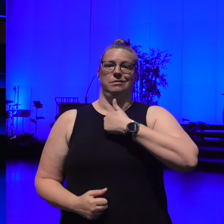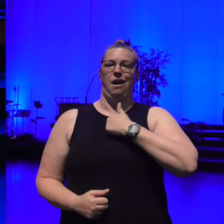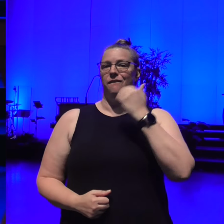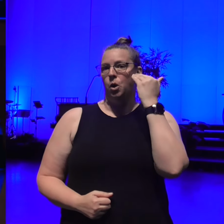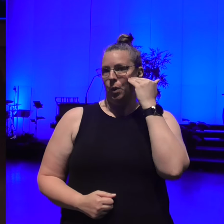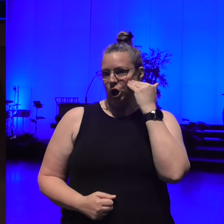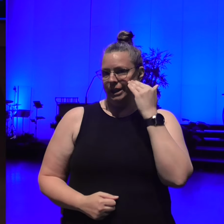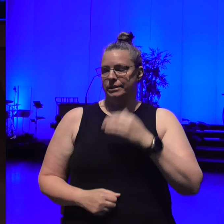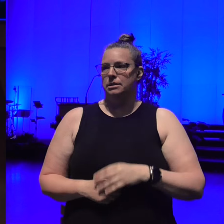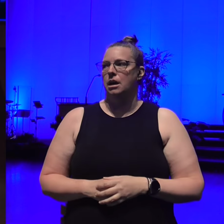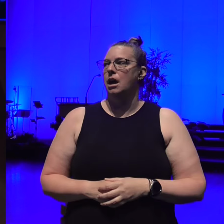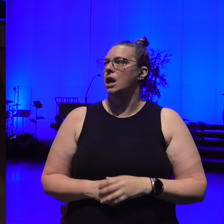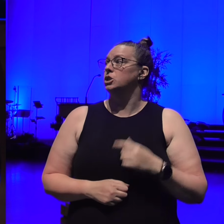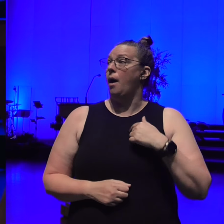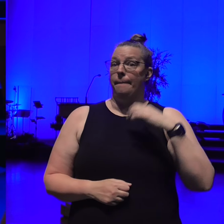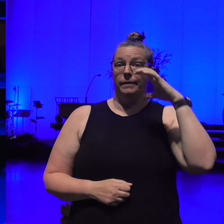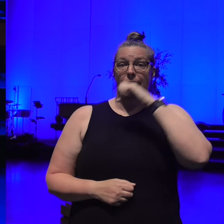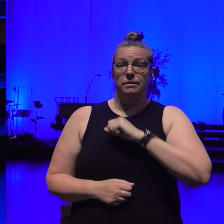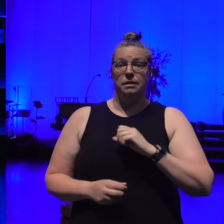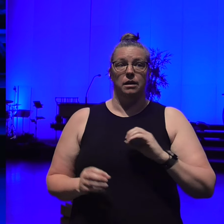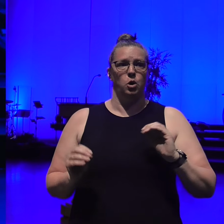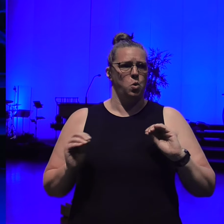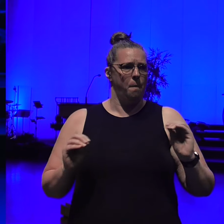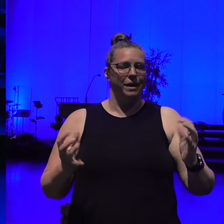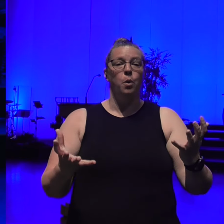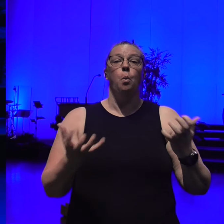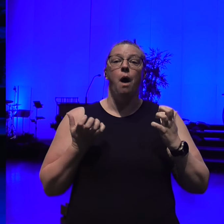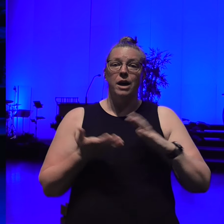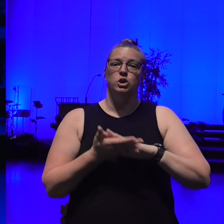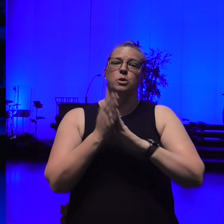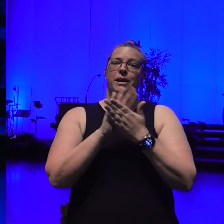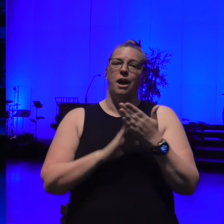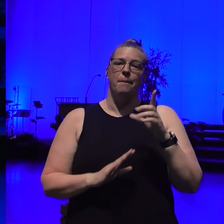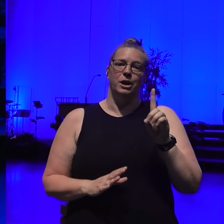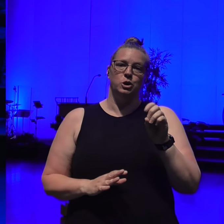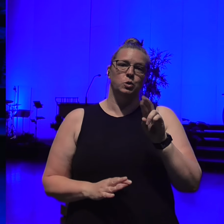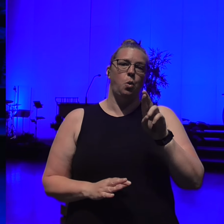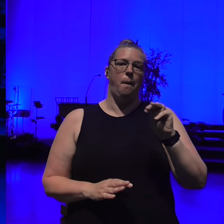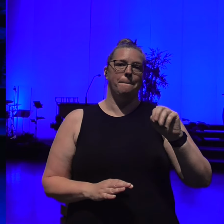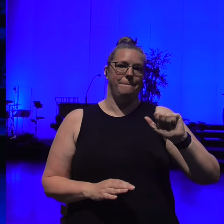Ahora supongo que ninguno de nosotros aquí quiere estar dormido, ¿verdad? Pero para el uno o dos que todavía puedan